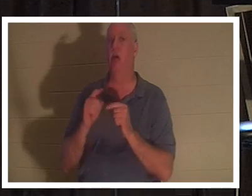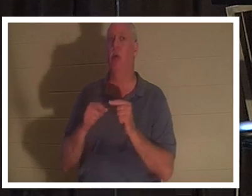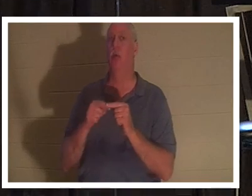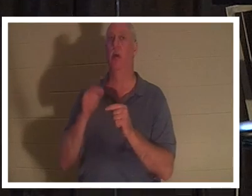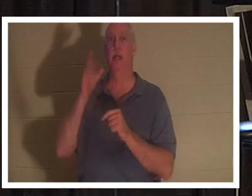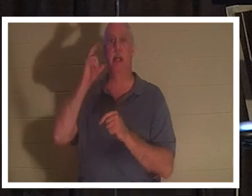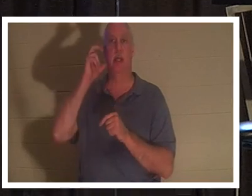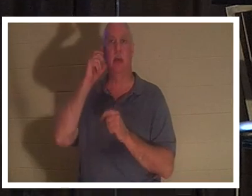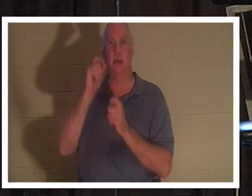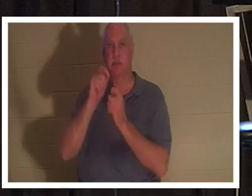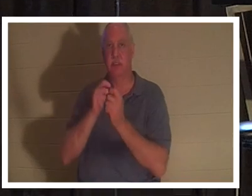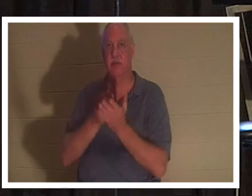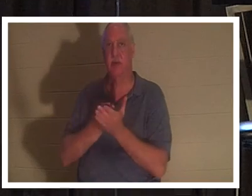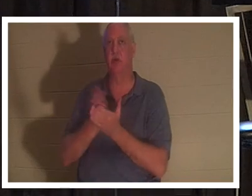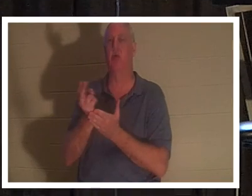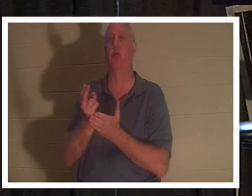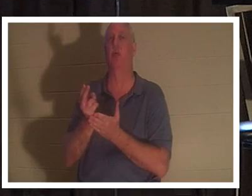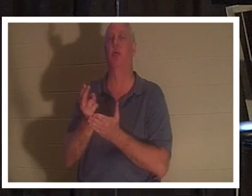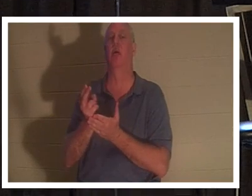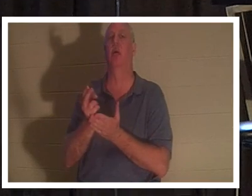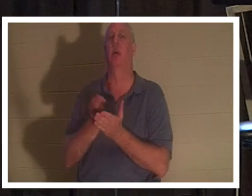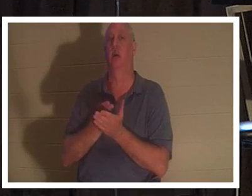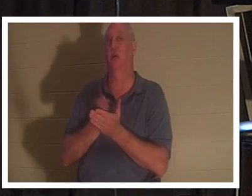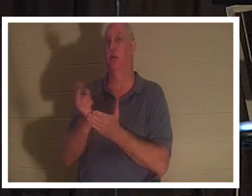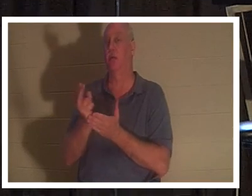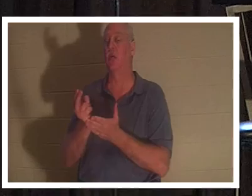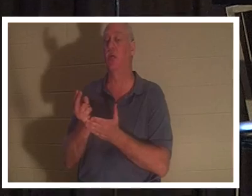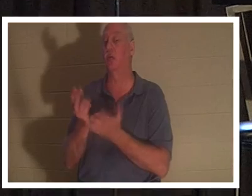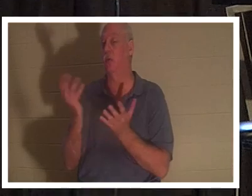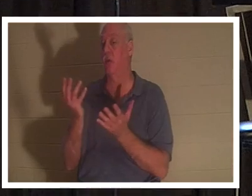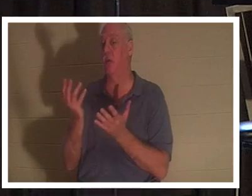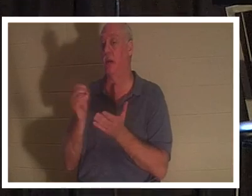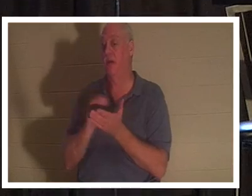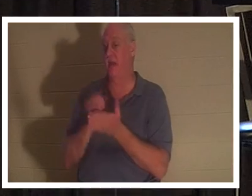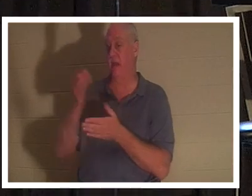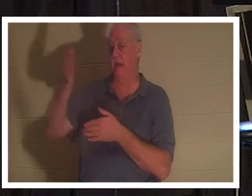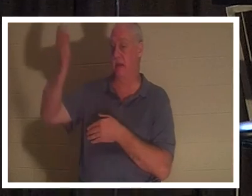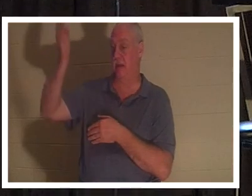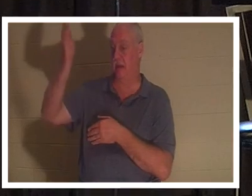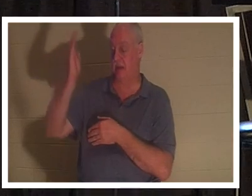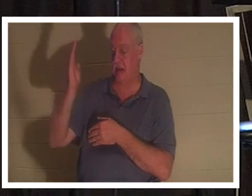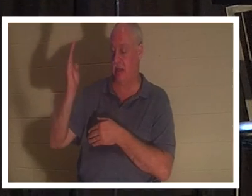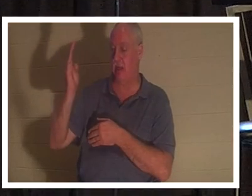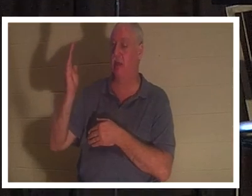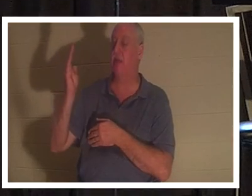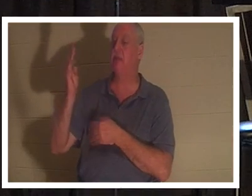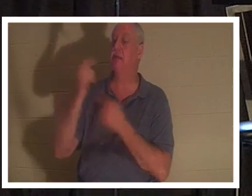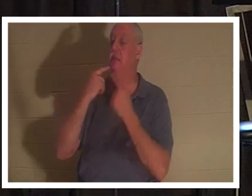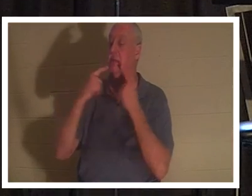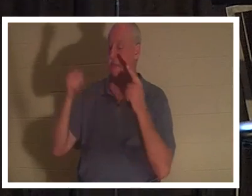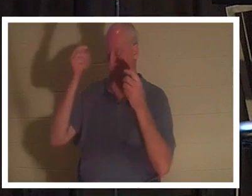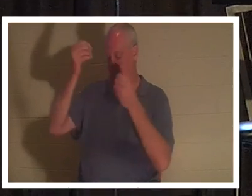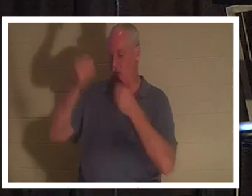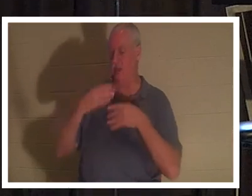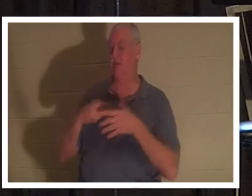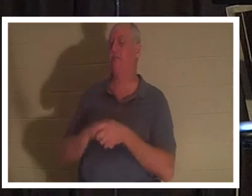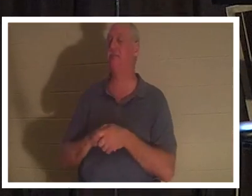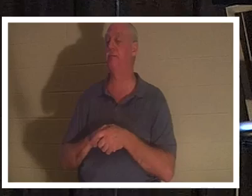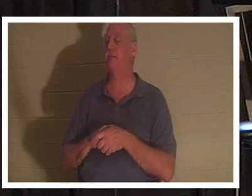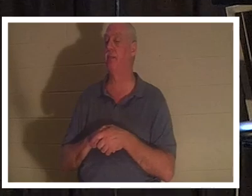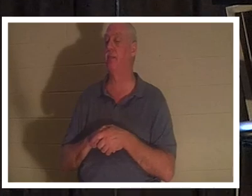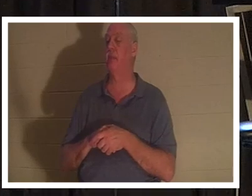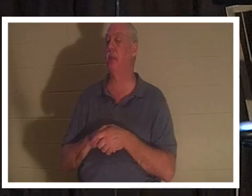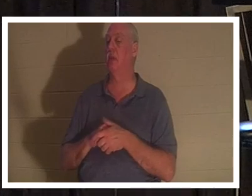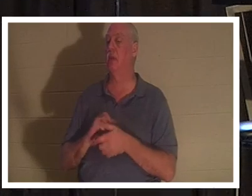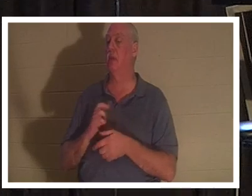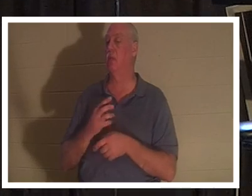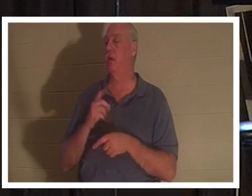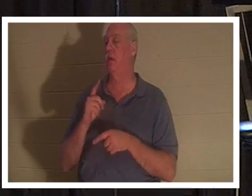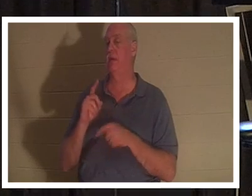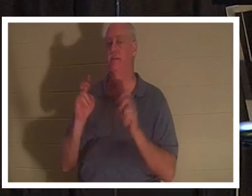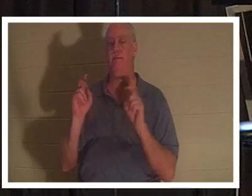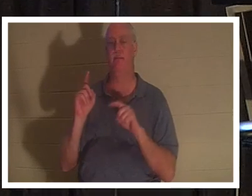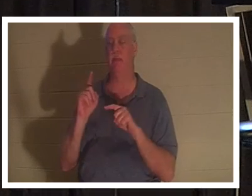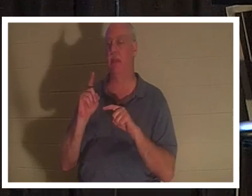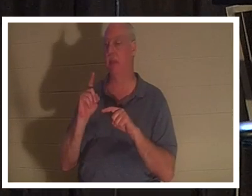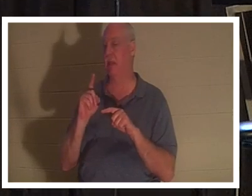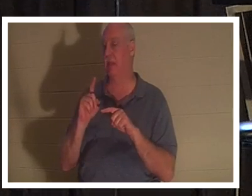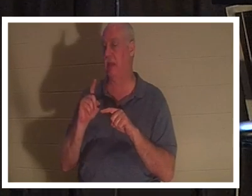истины. Истину, которую Бог говорит нам, мы не можем подняться по лестнице добрых дел, чтобы попасть на небеса,